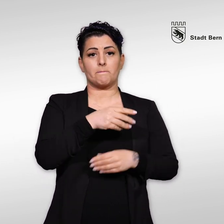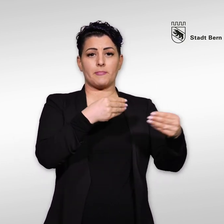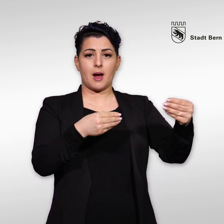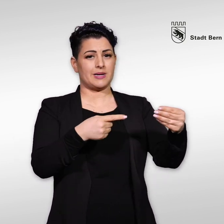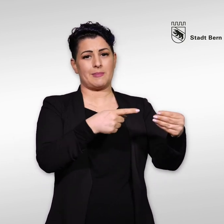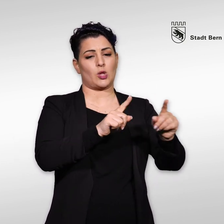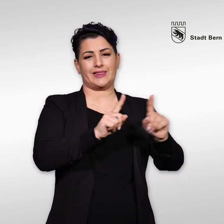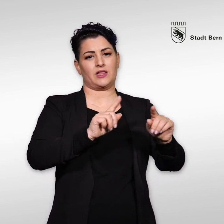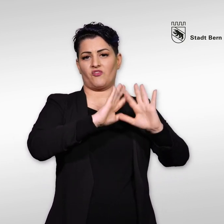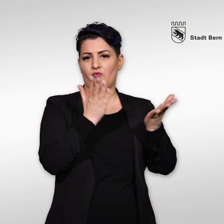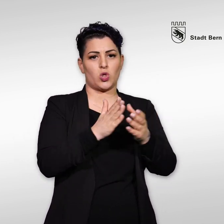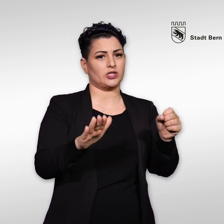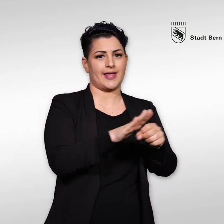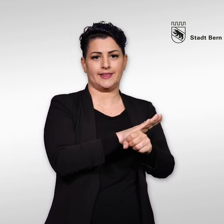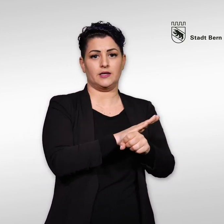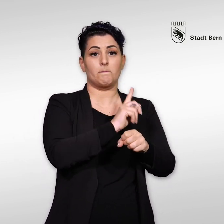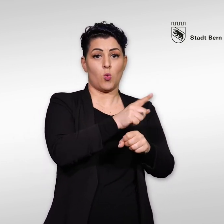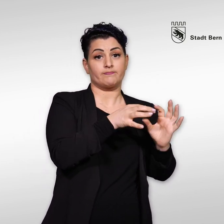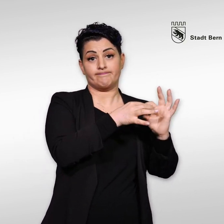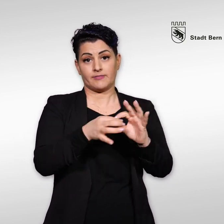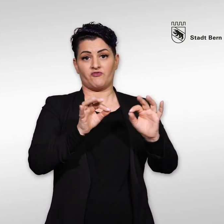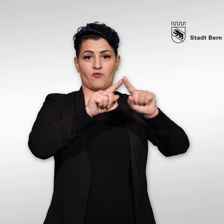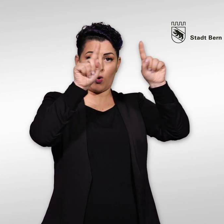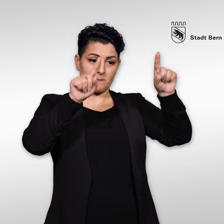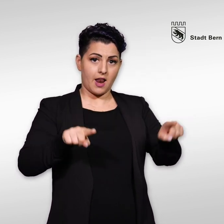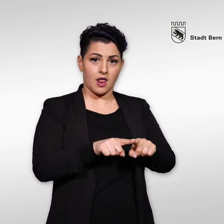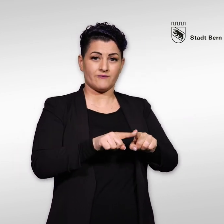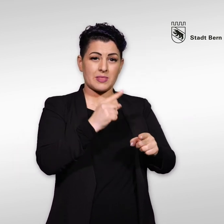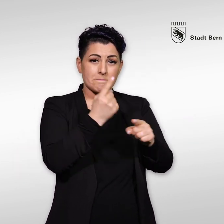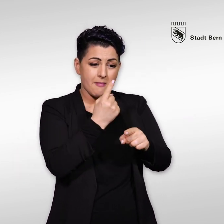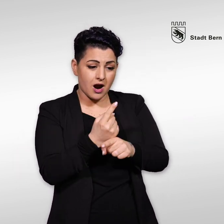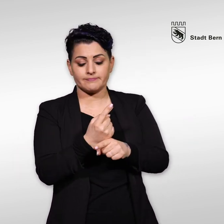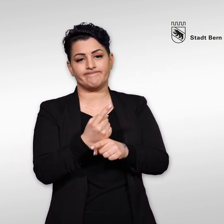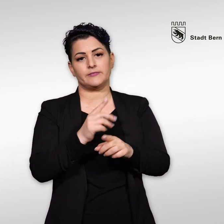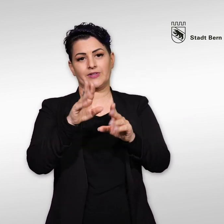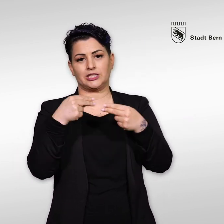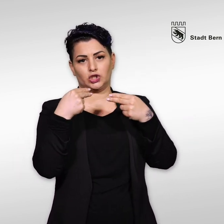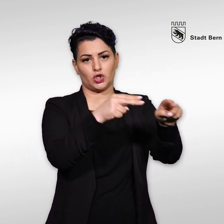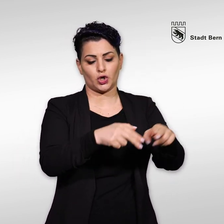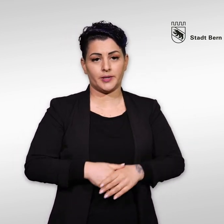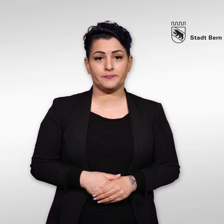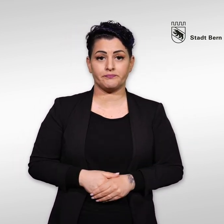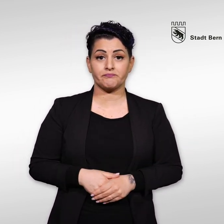eingereicht werden, gelten als nicht vollständig und werden wegen formellem Mangel retourniert.